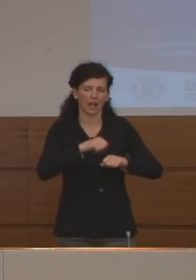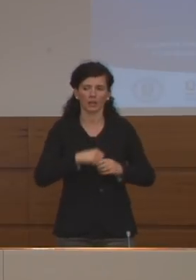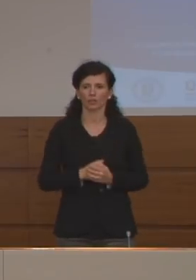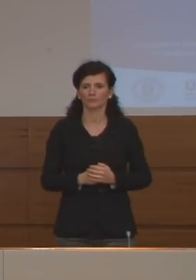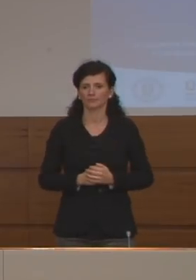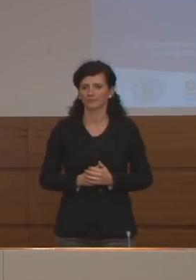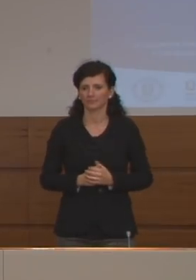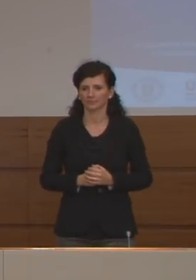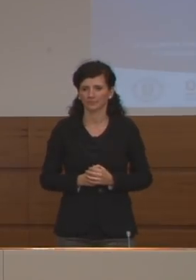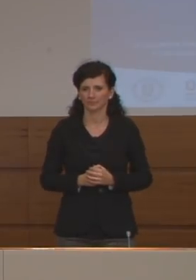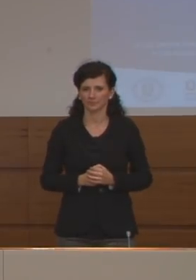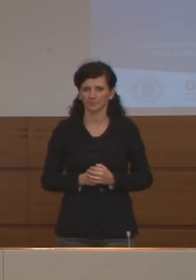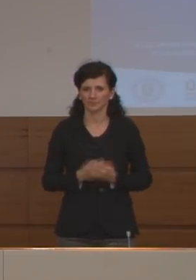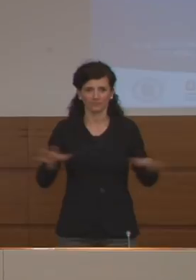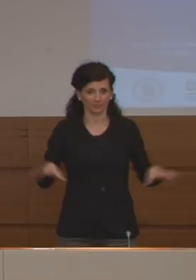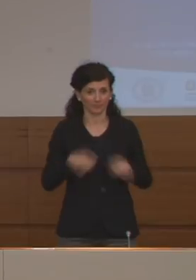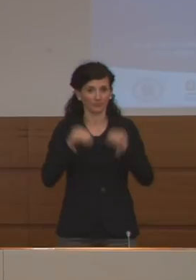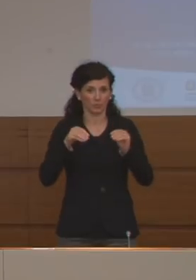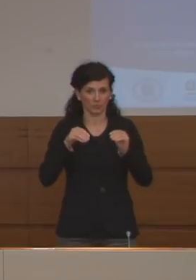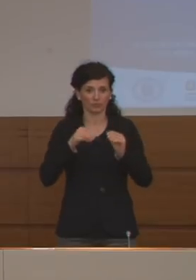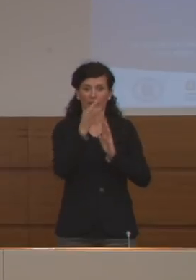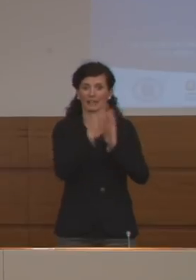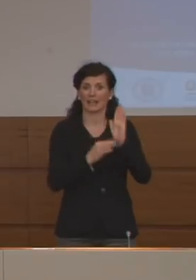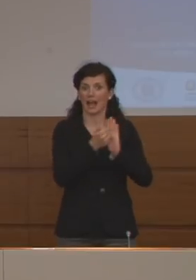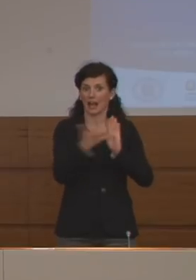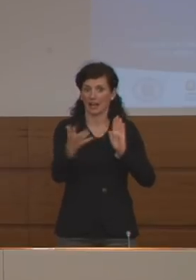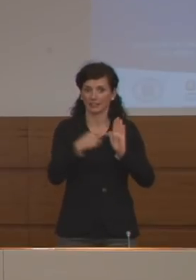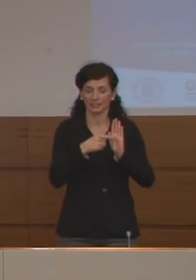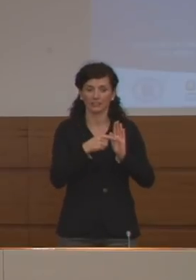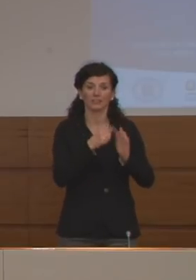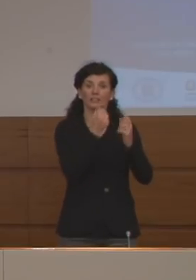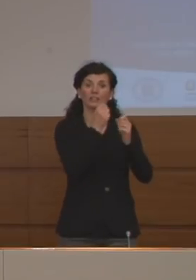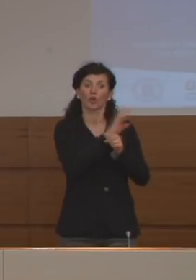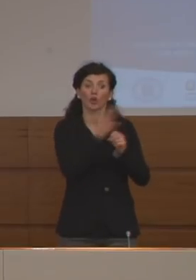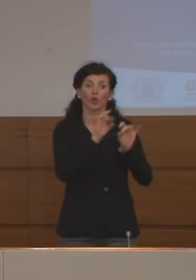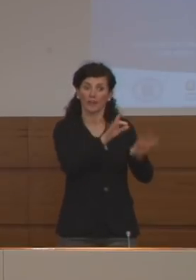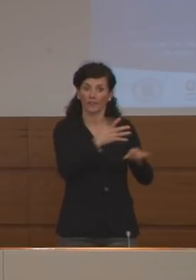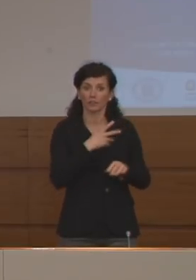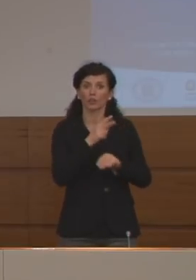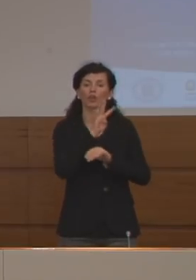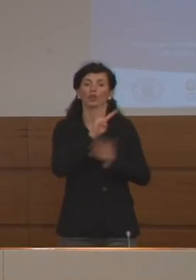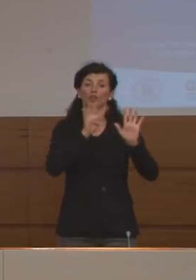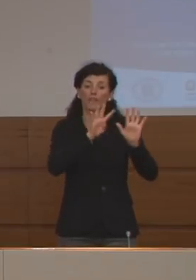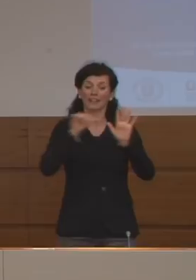Partiamo dai dati. Ad oggi il totale delle persone attualmente positive di 96.877